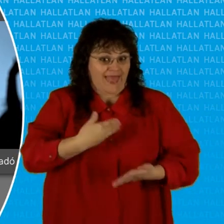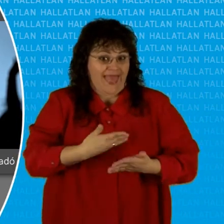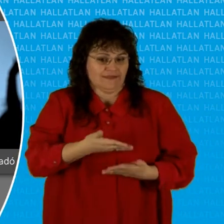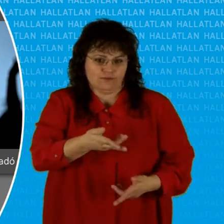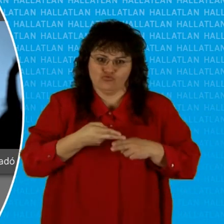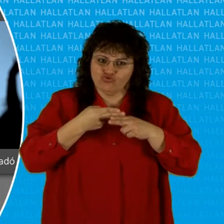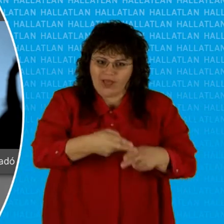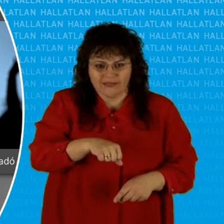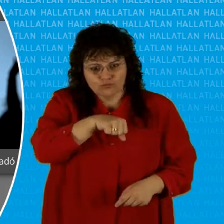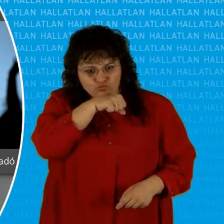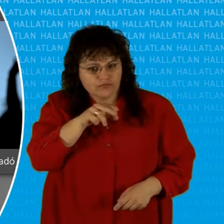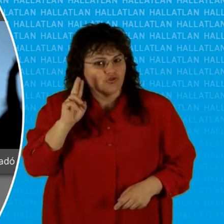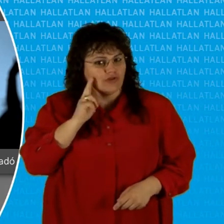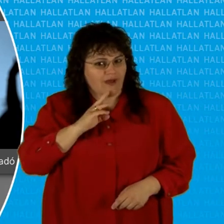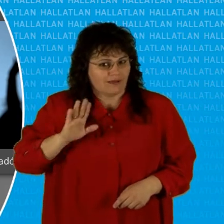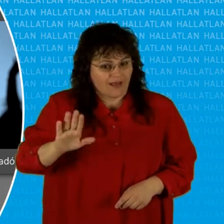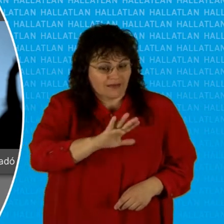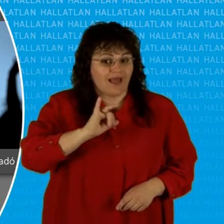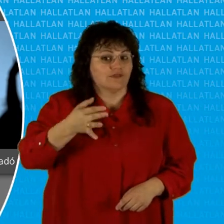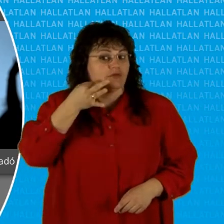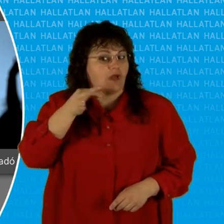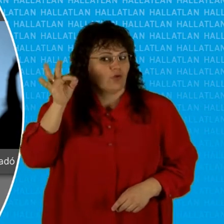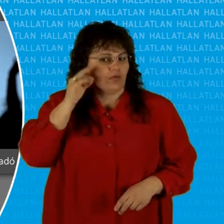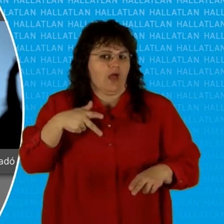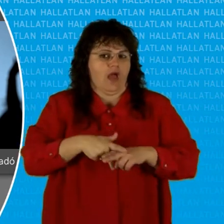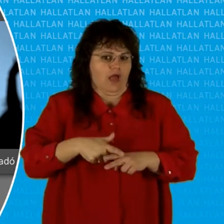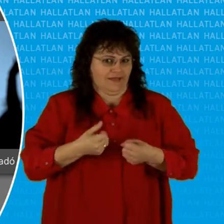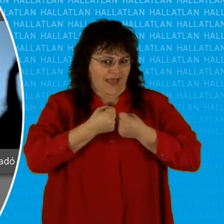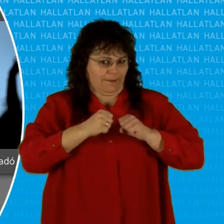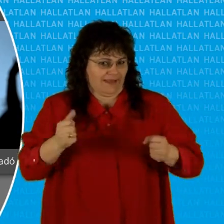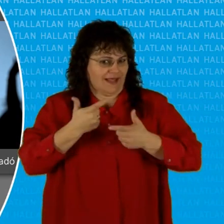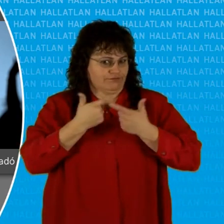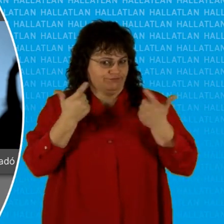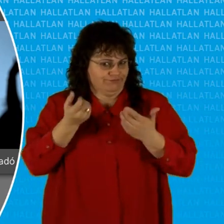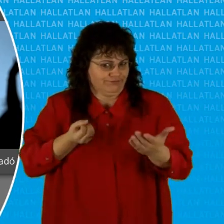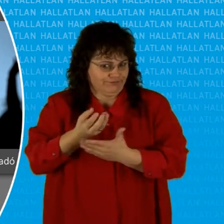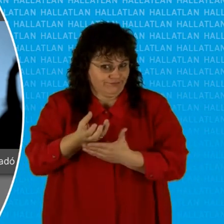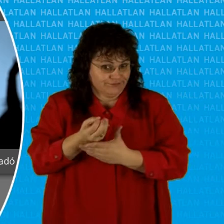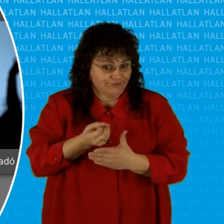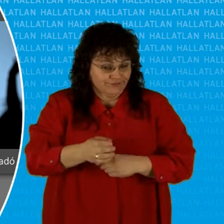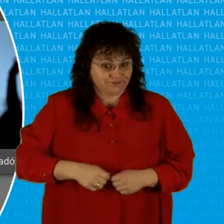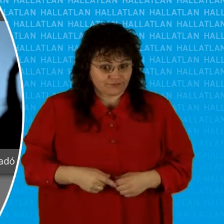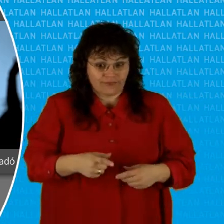ezzel segítve a siketek és nagyothallók akadálymentes tájékoztatását.